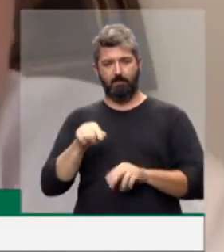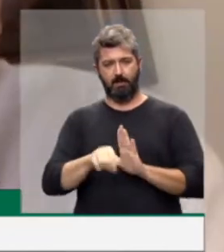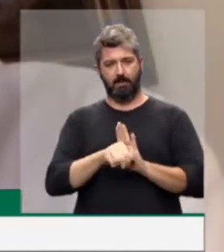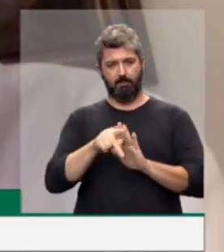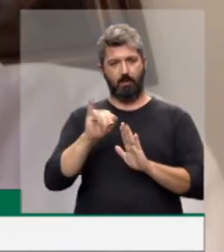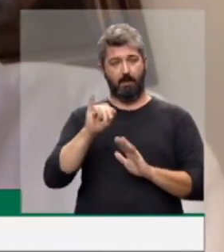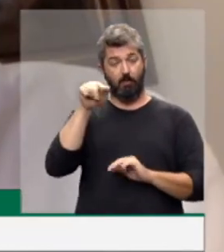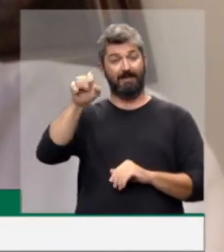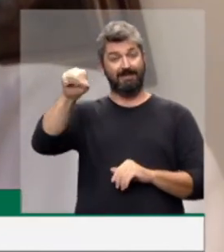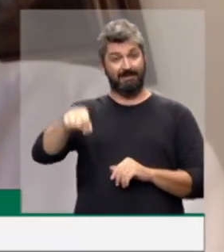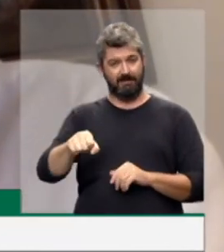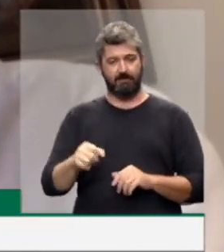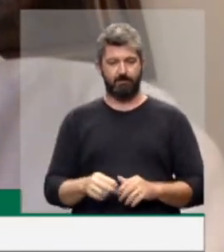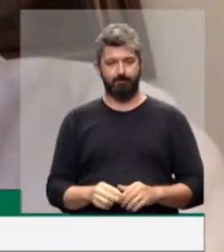DE PAUTA E POSSAMOS DISCUTIR COM MAIS VAGAR E PROFUNDIDADE